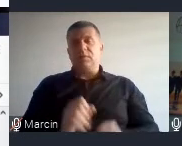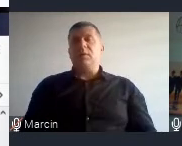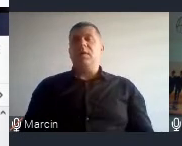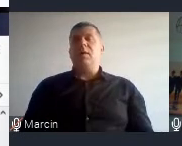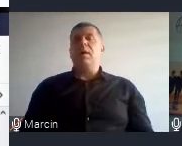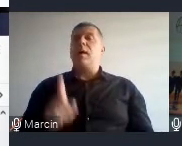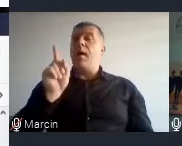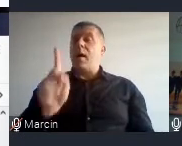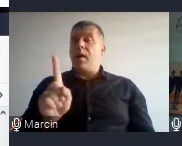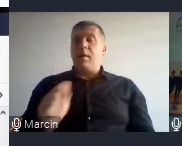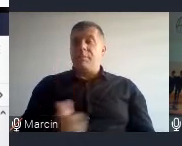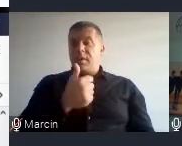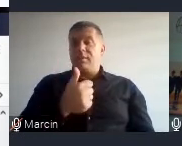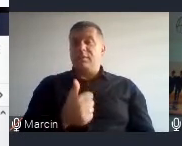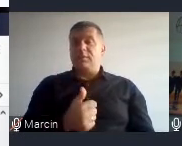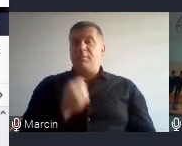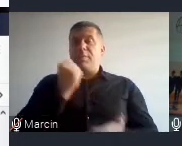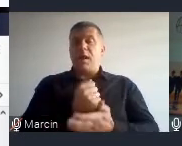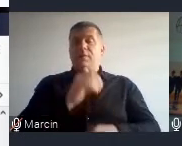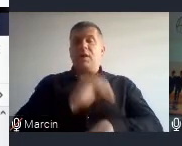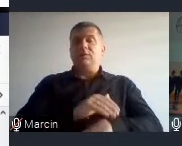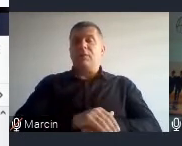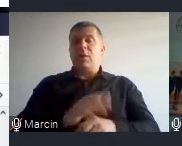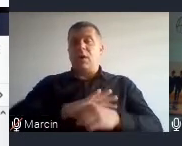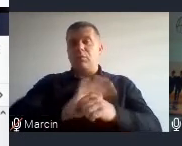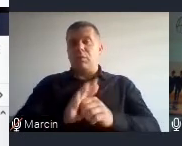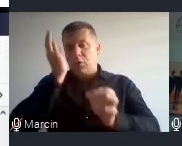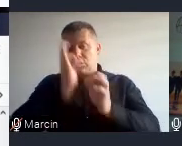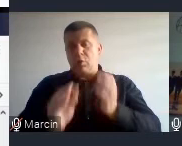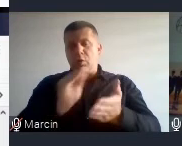ale po pierwsze w prawie zamówień publicznych dokładnie opisał to Urząd Zamówień Publicznych